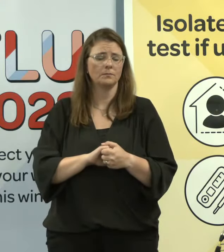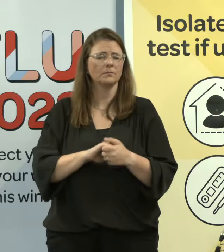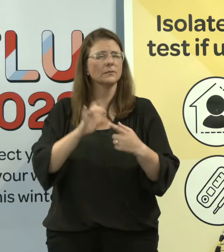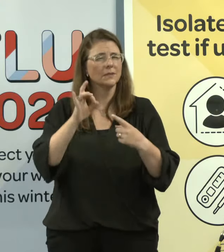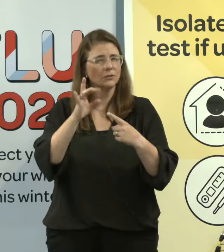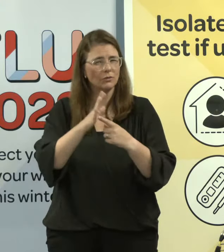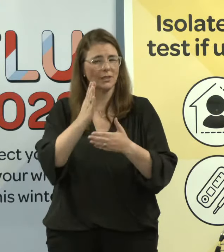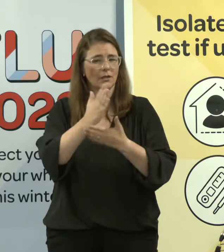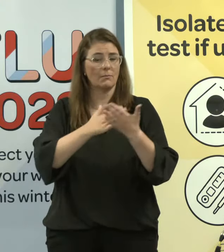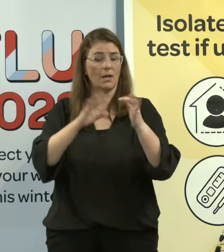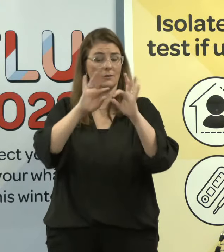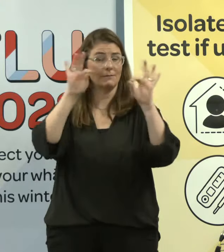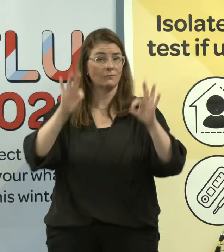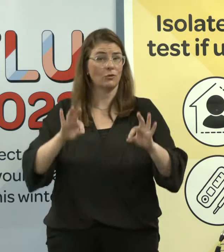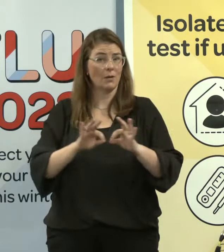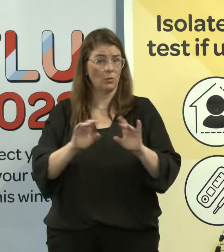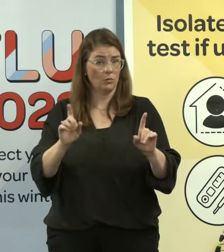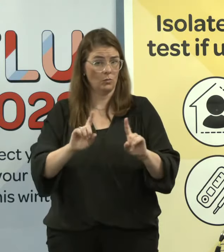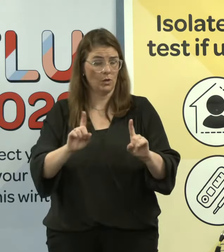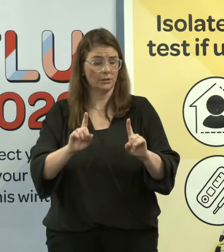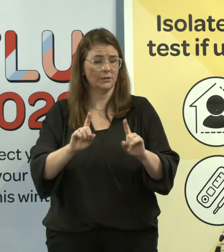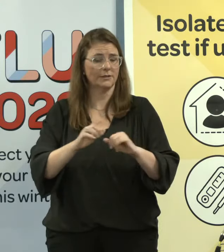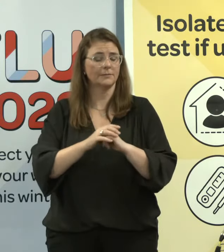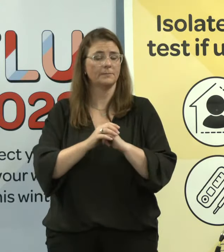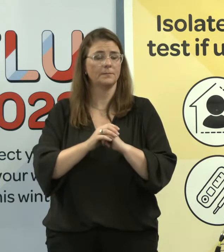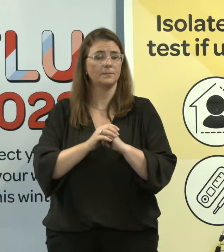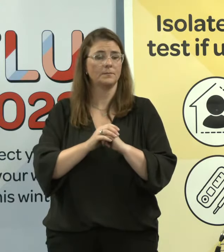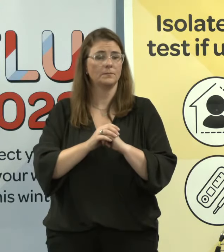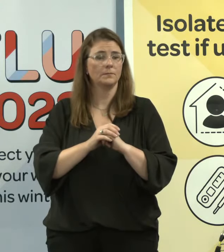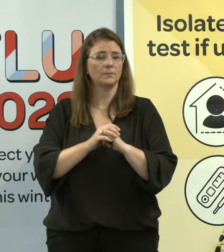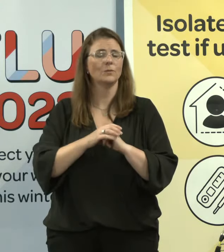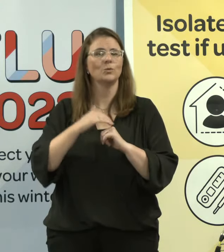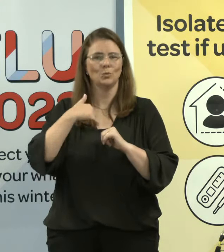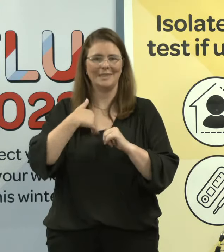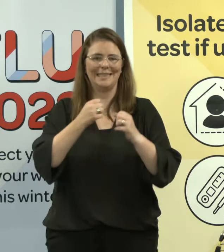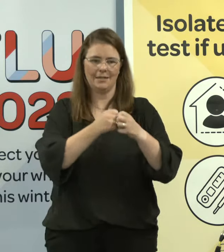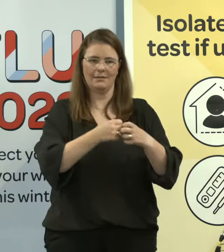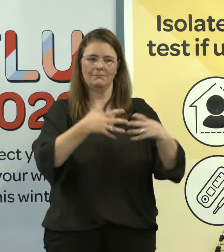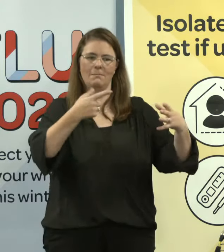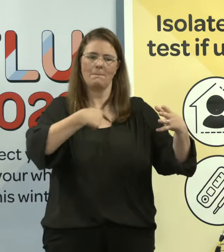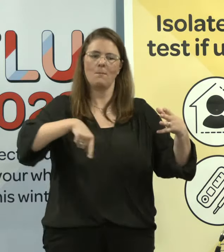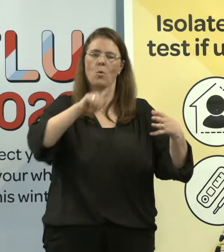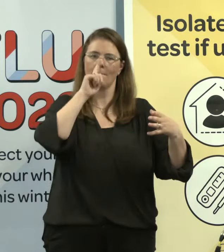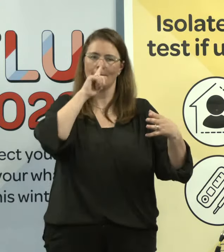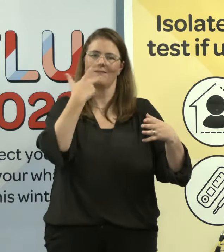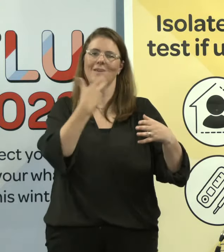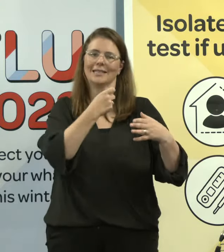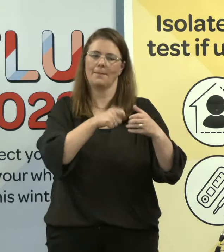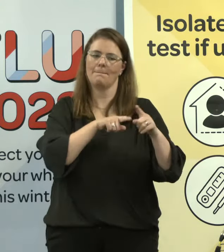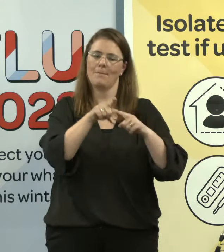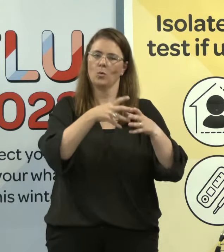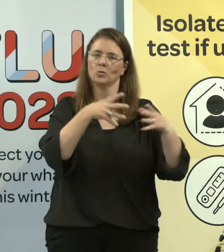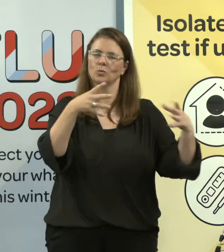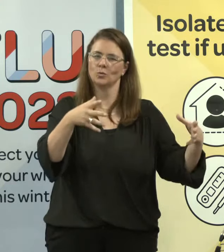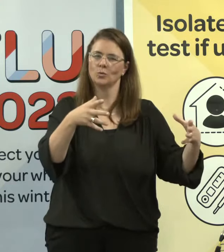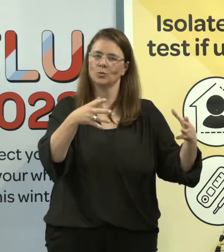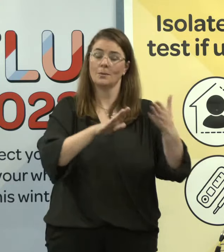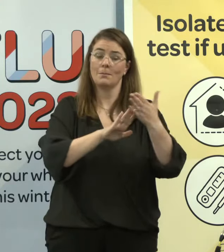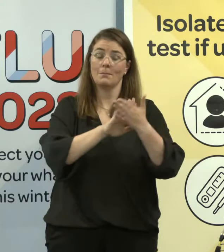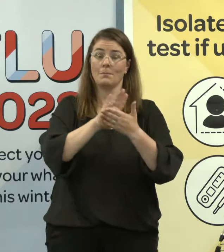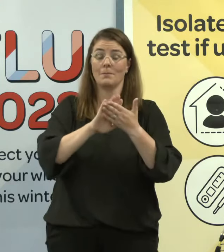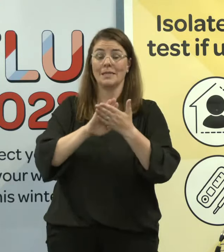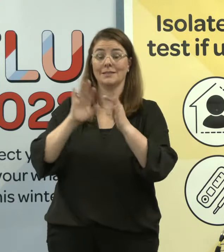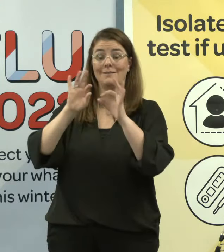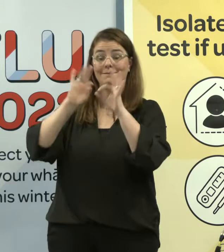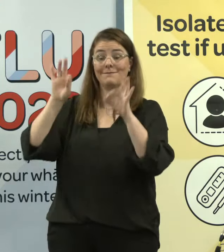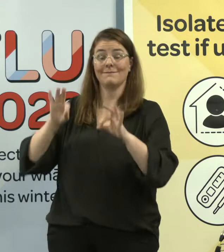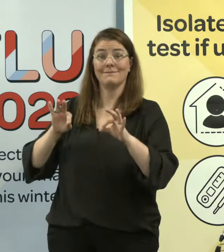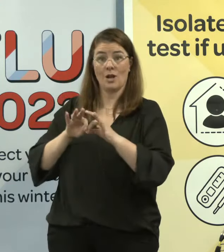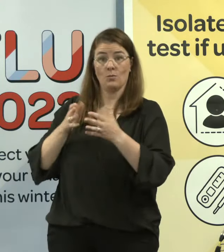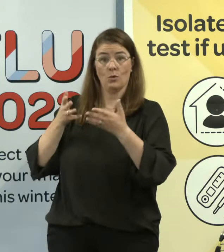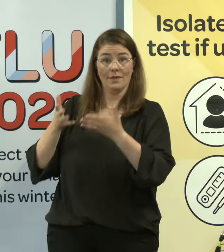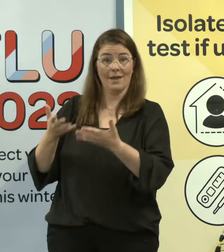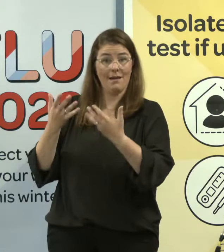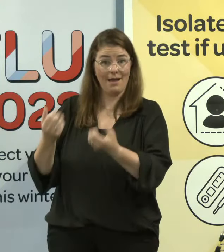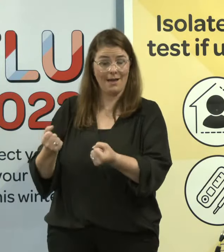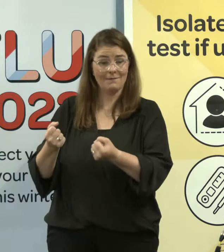hapori. Me te mea nui mo ko te